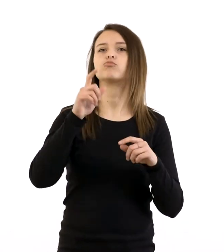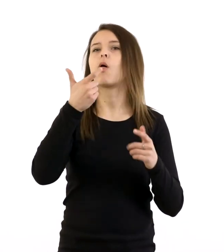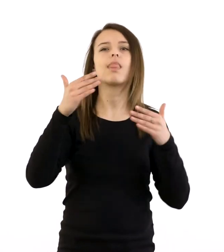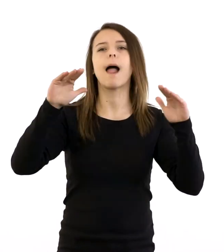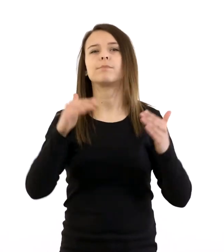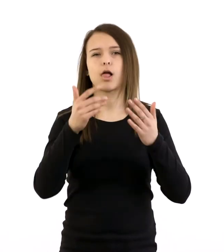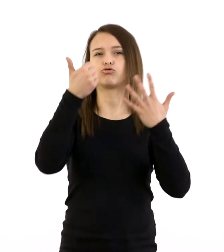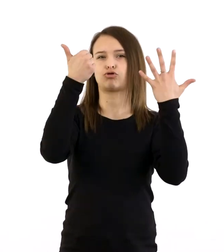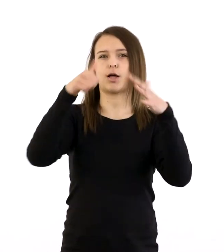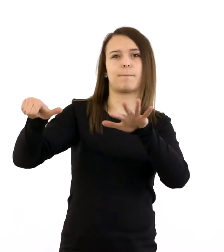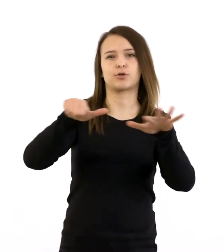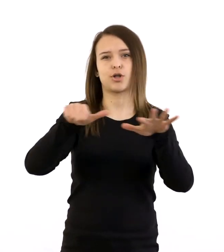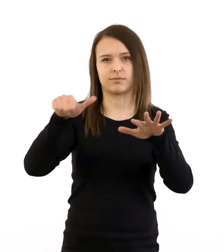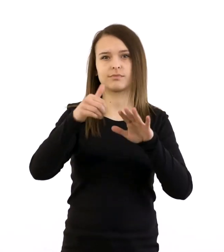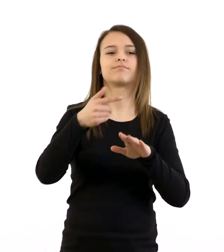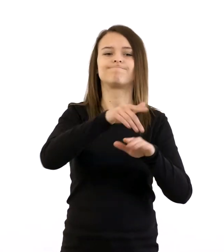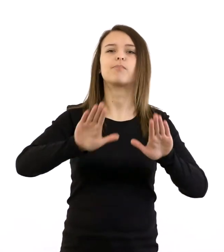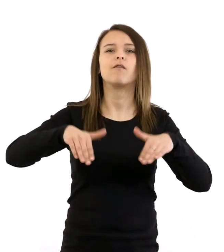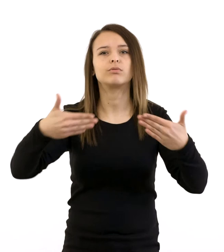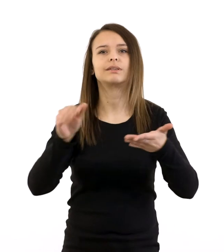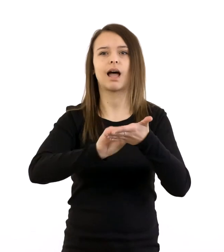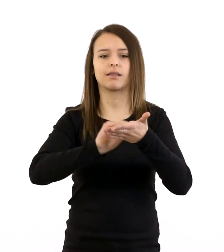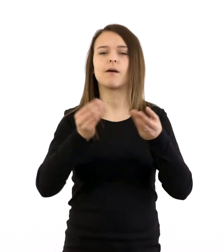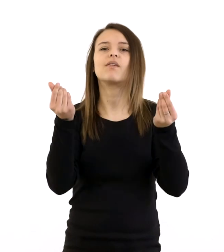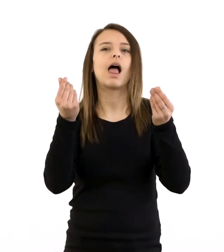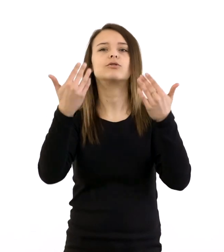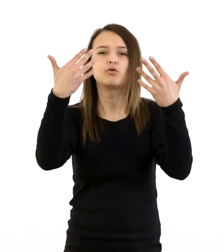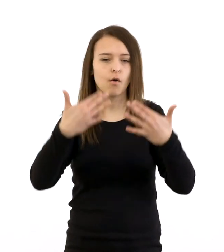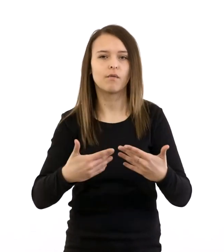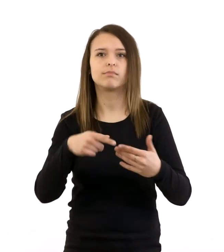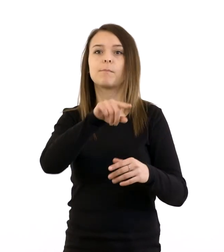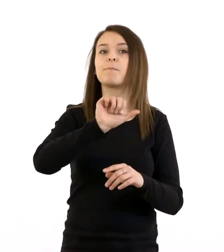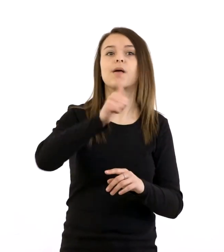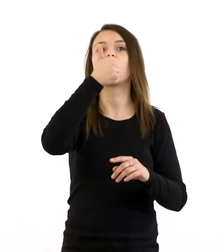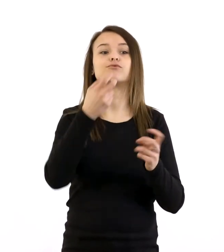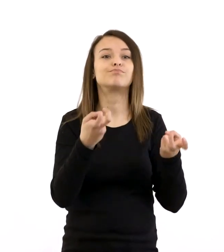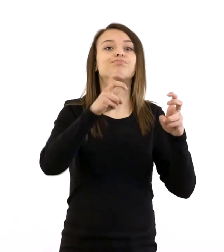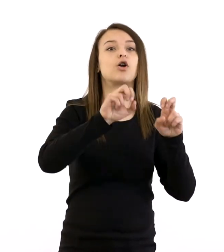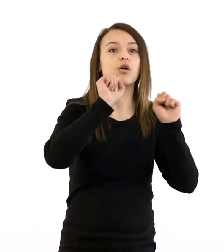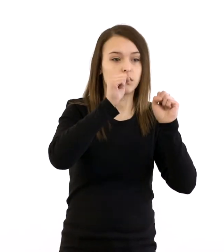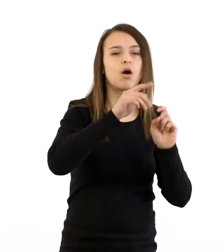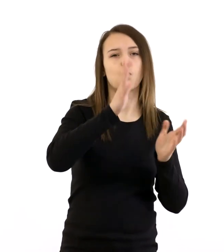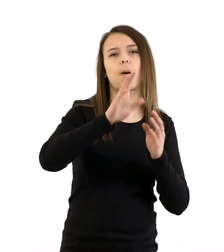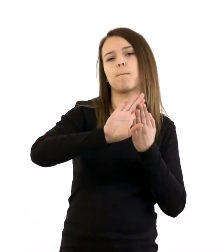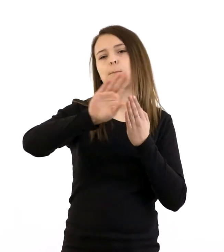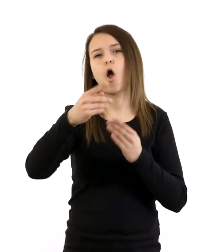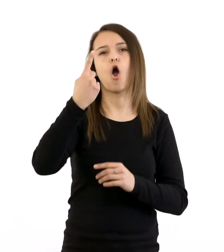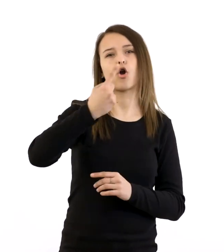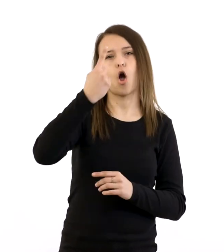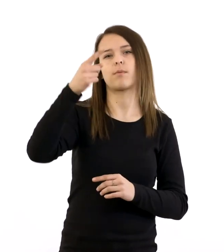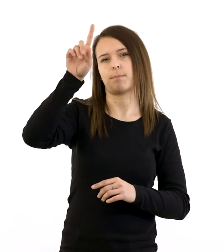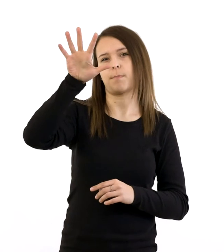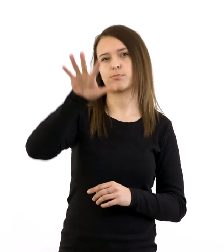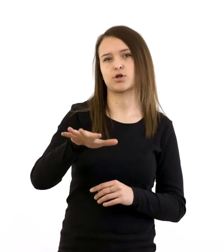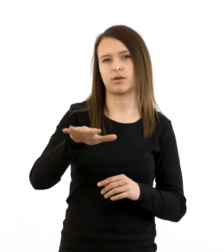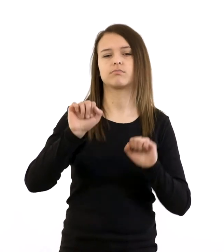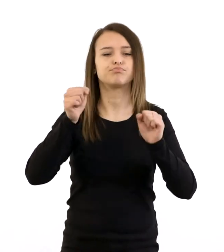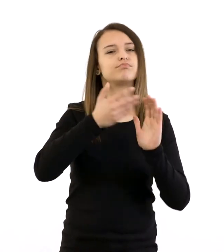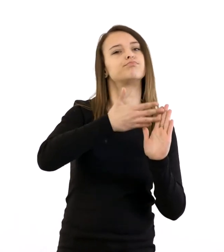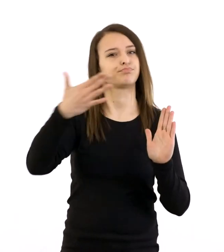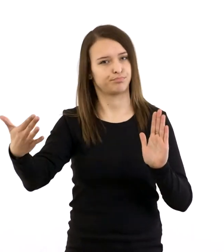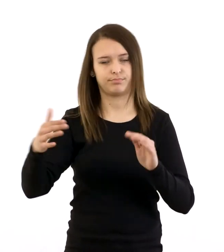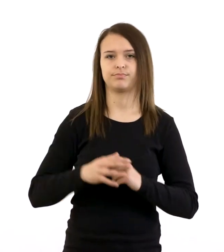w terminie 6 miesięcy od dnia zatwierdzenia sprawozdania finansowego za pierwszy rok działalności, czyli po 1,5 roku działalności;